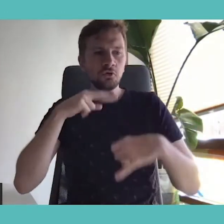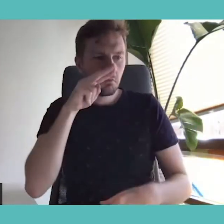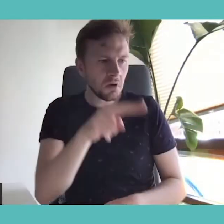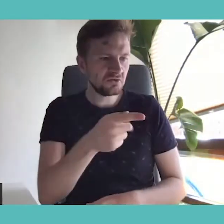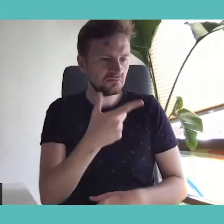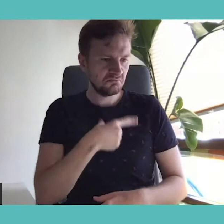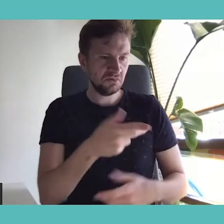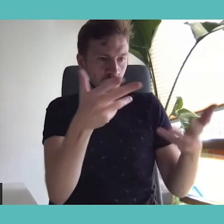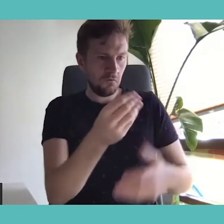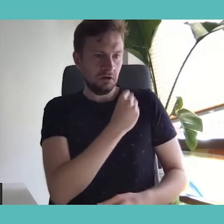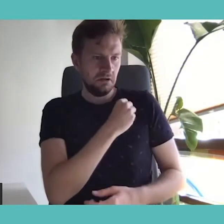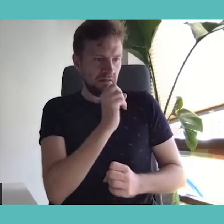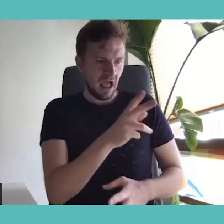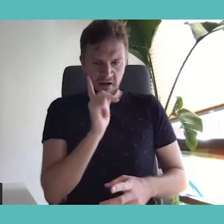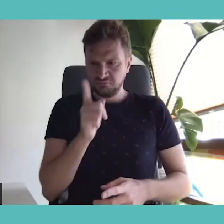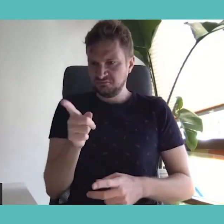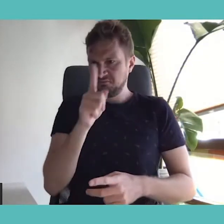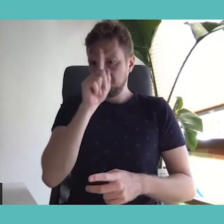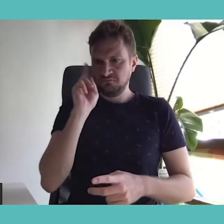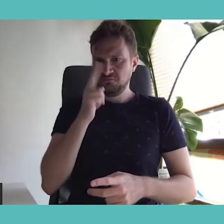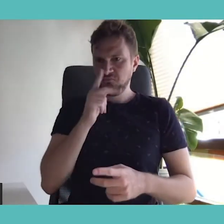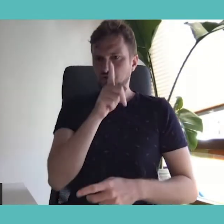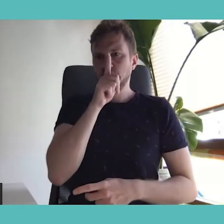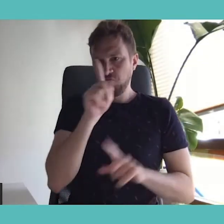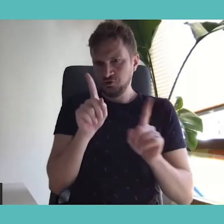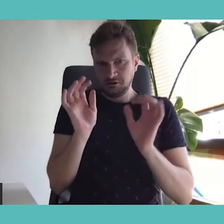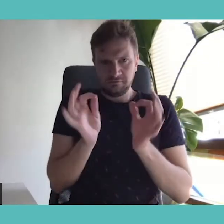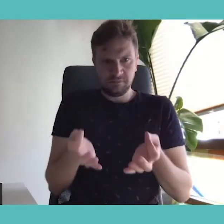Rząd analizuje sytuację - stwoarzyszenie zgłasza, ale społeczeństwo Głuche milczy, czyli jest w porządku...